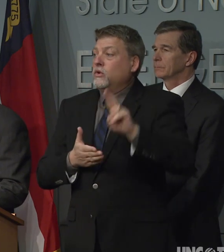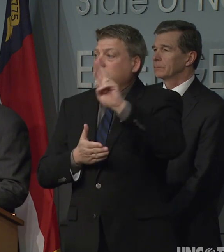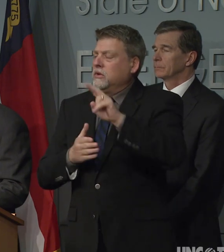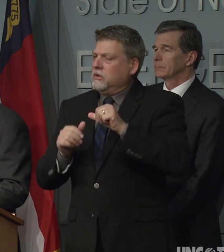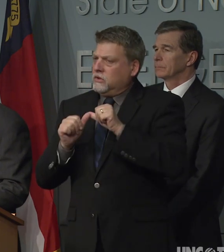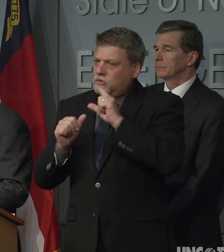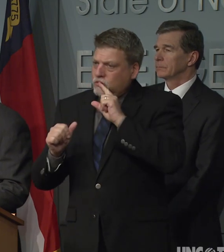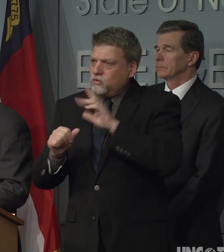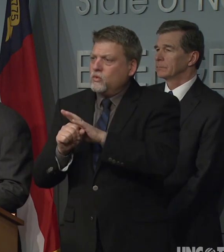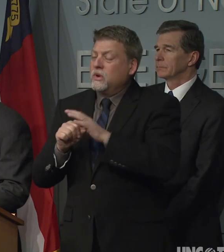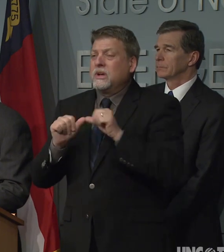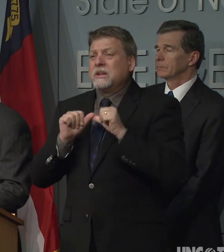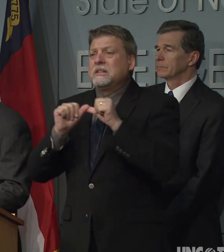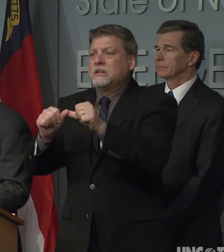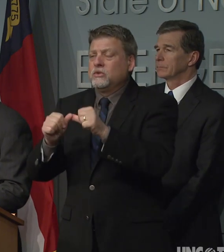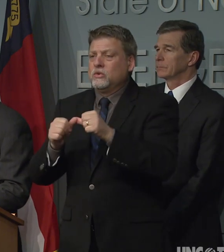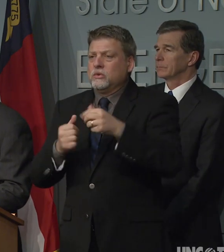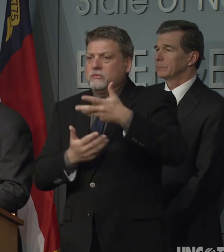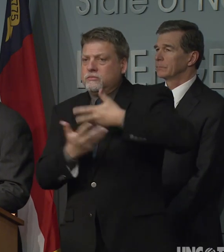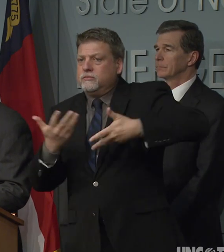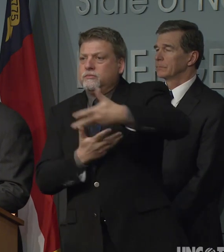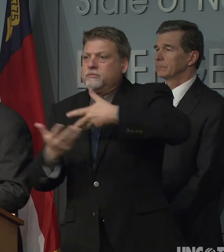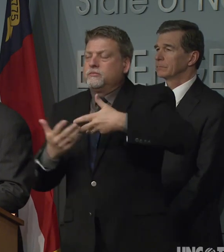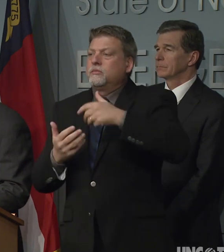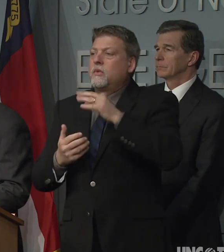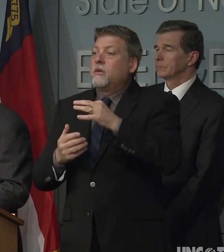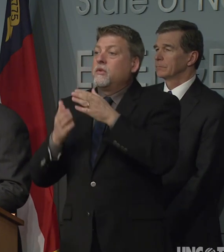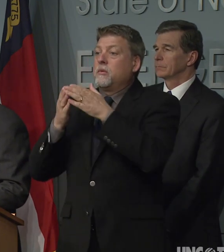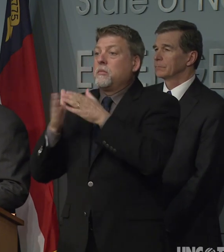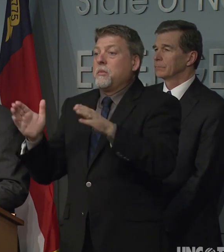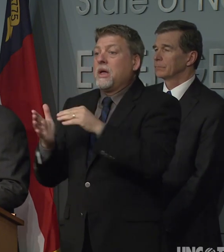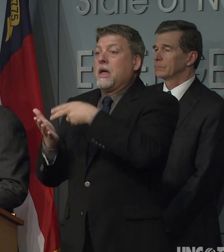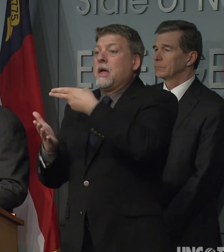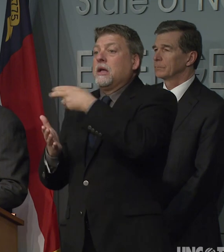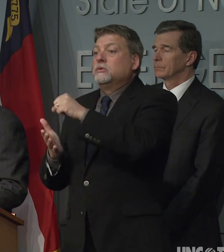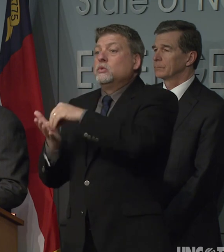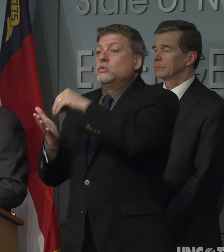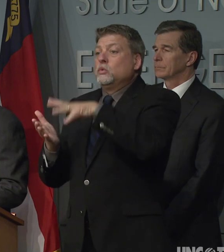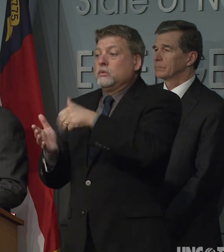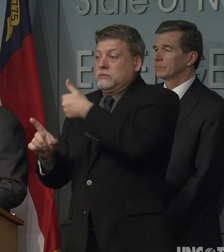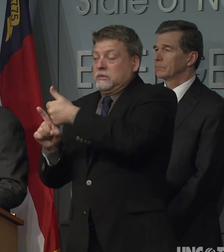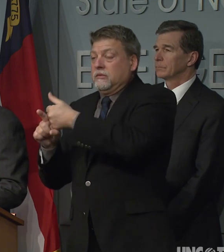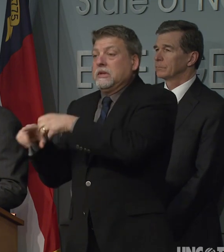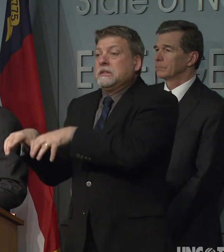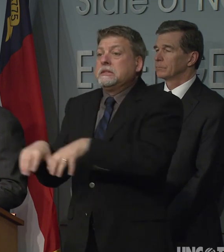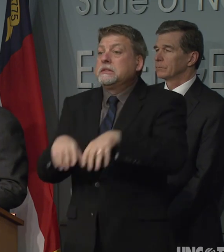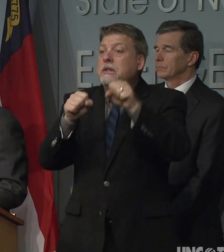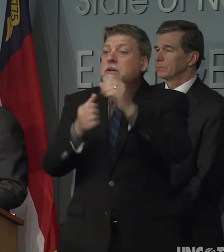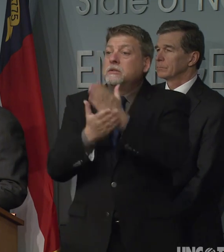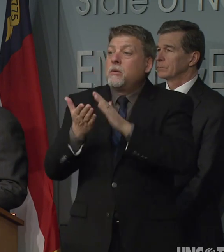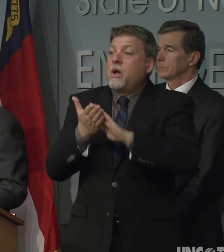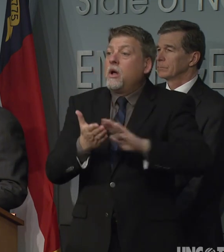de Universidad de Carolina del Norte y también las universidades y colegios independientes y también es